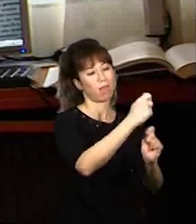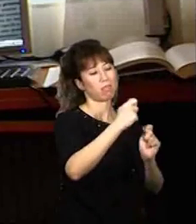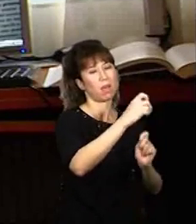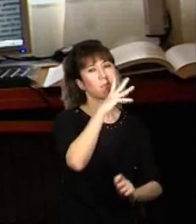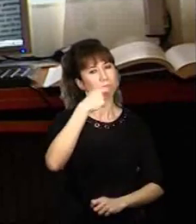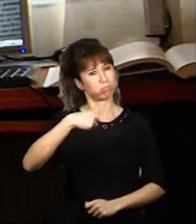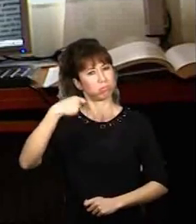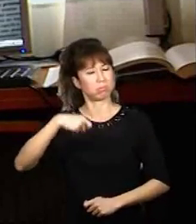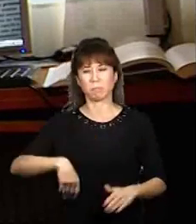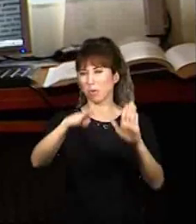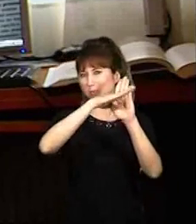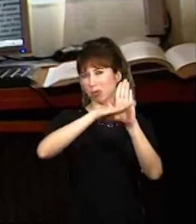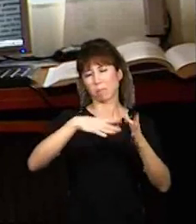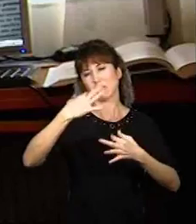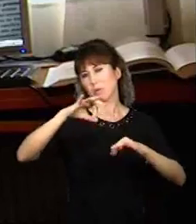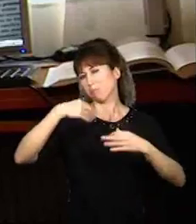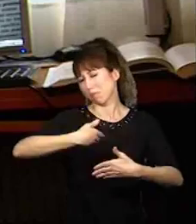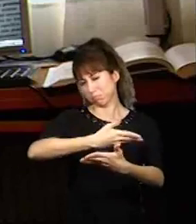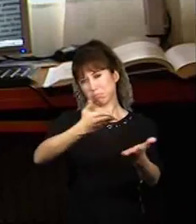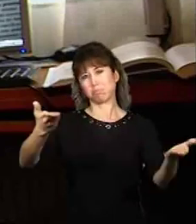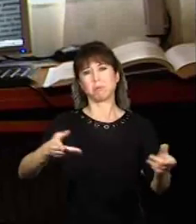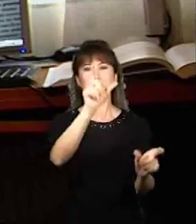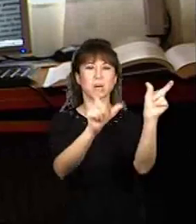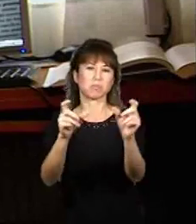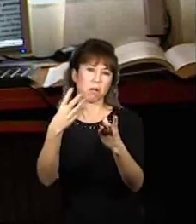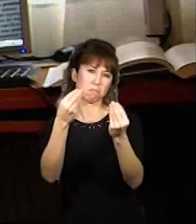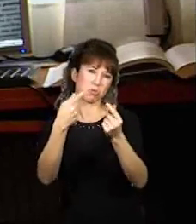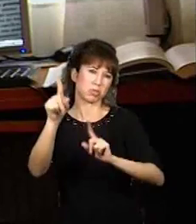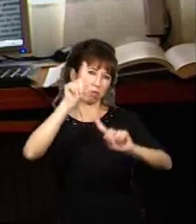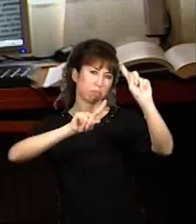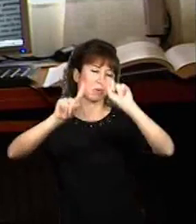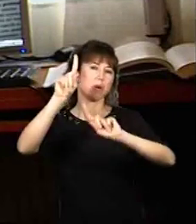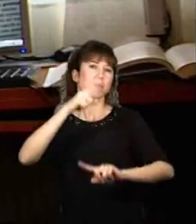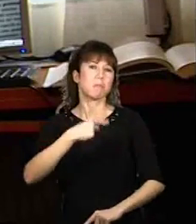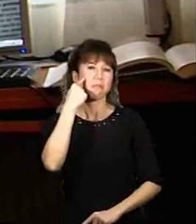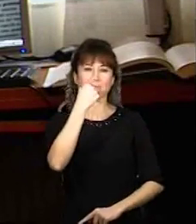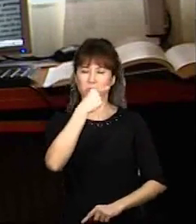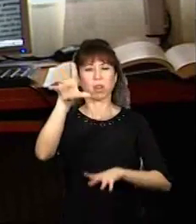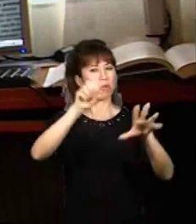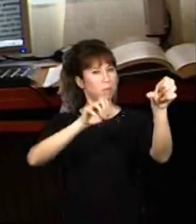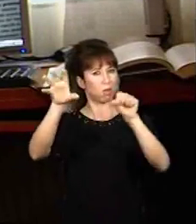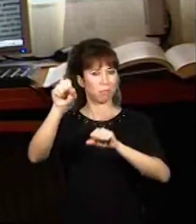porque tiene un elevado coste, pero es un programa que está en el mercado y que utiliza mucha gente que tiene problemas visuales.